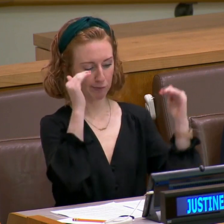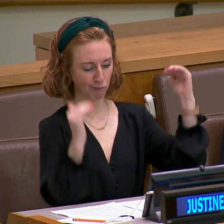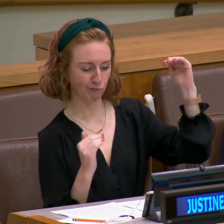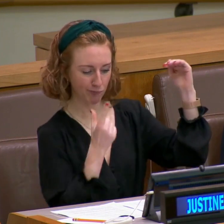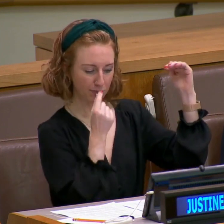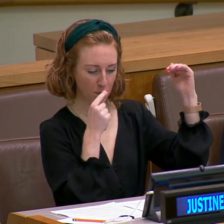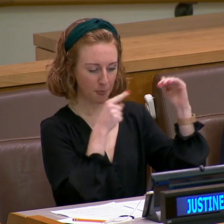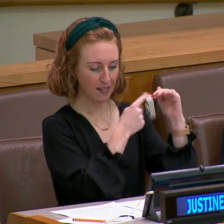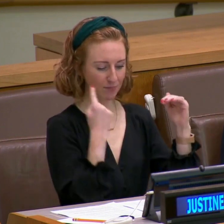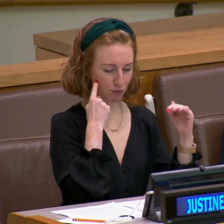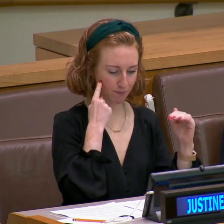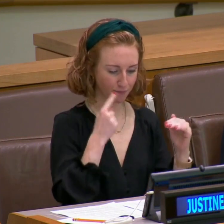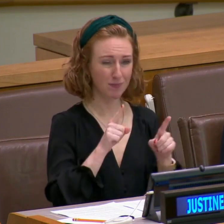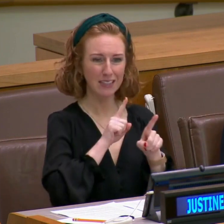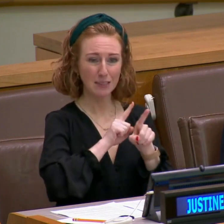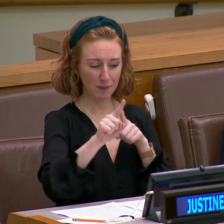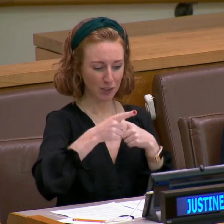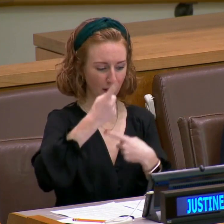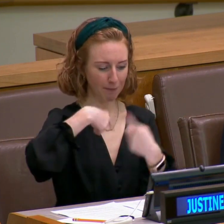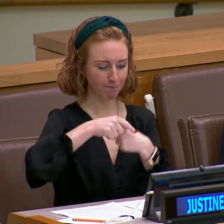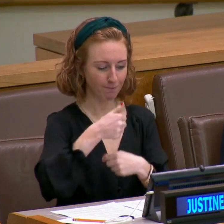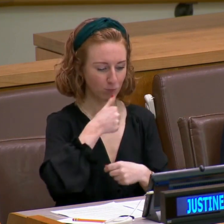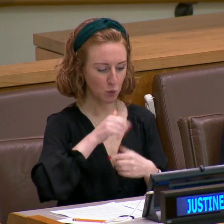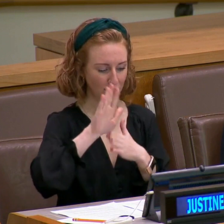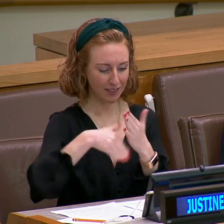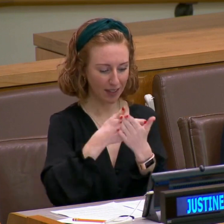sobre que las personas sordas somos menos capaces que nuestras contrapartes oyentes, particularmente